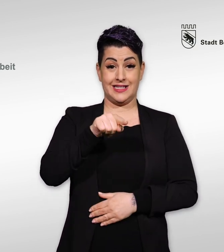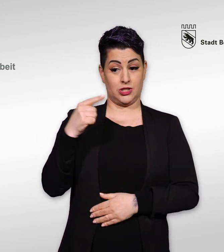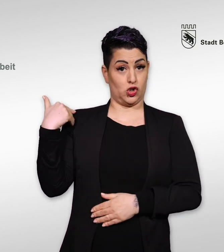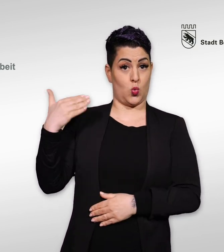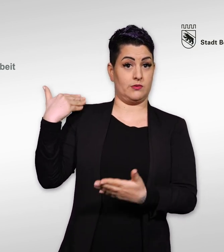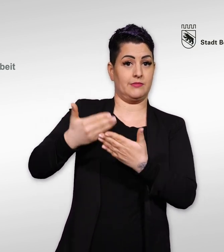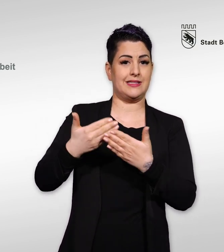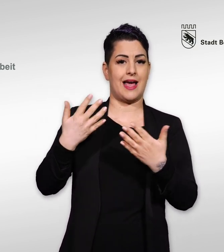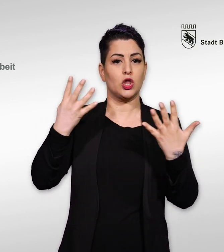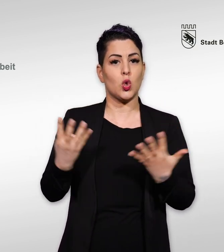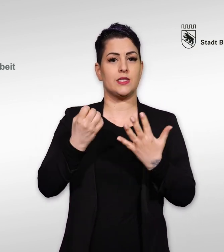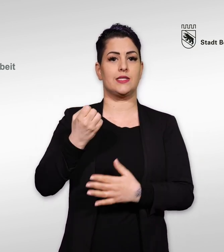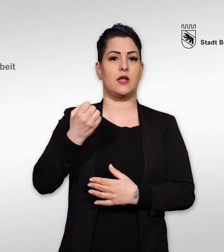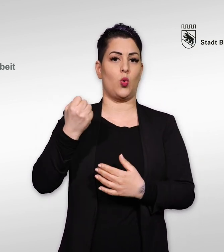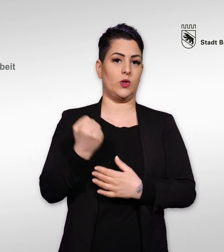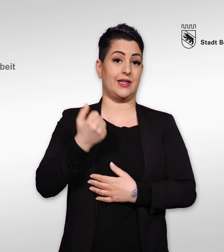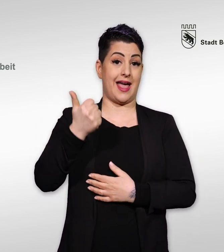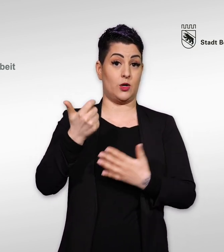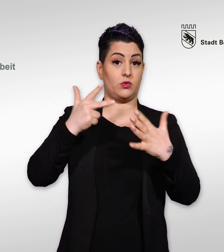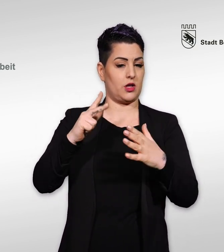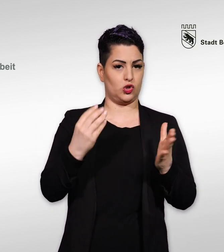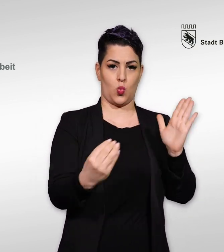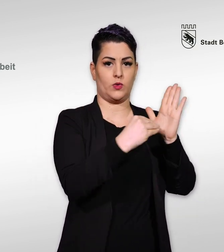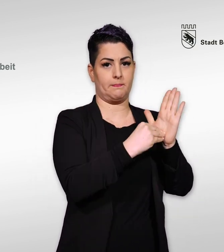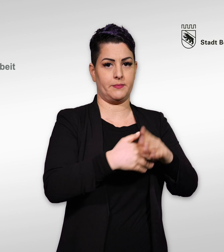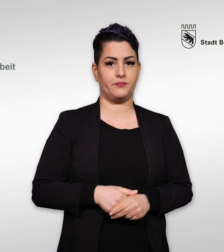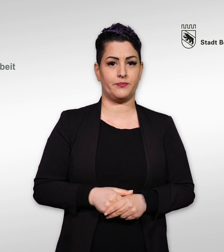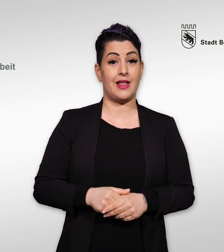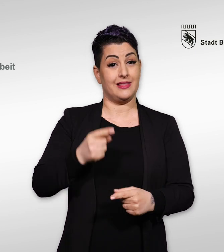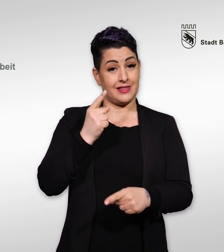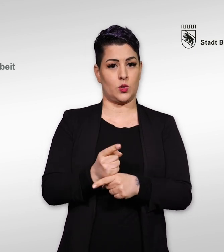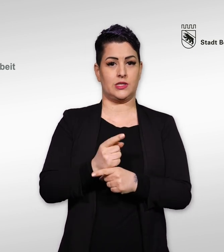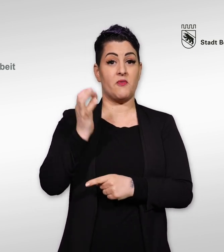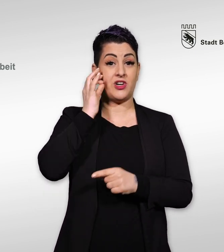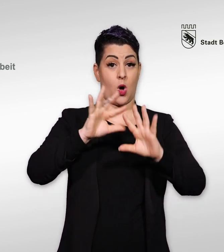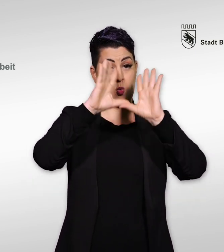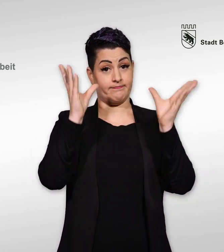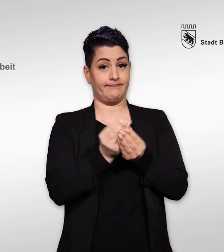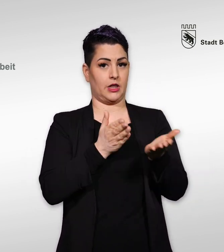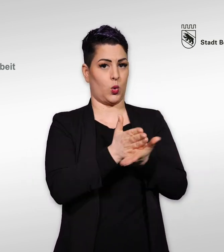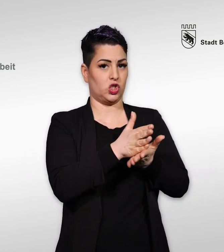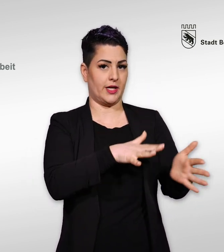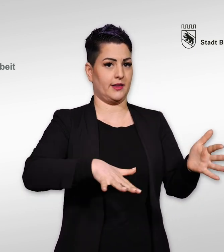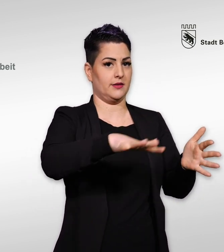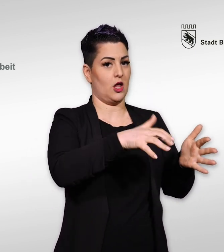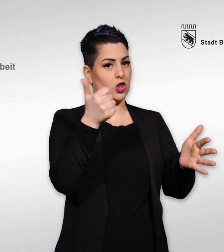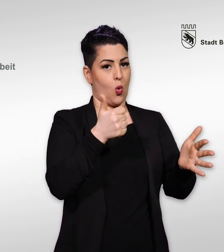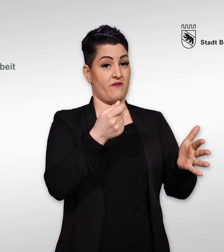ist seit 1981 in der Bundesverfassung verankert. Dennoch verdienen Frauen im Durchschnitt immer noch fast